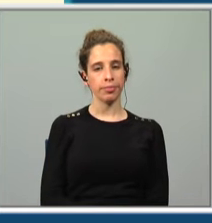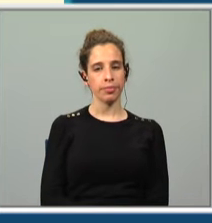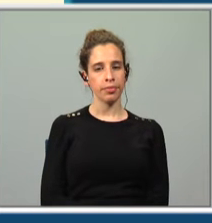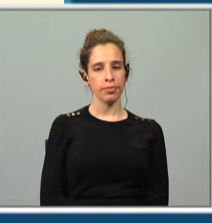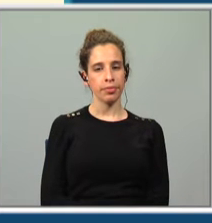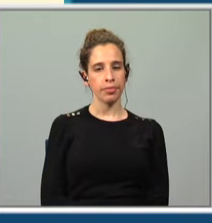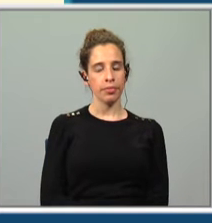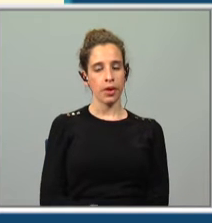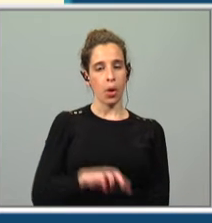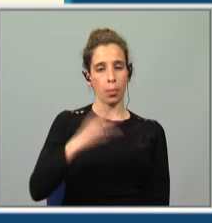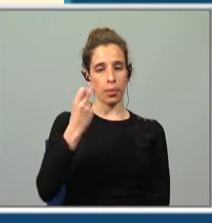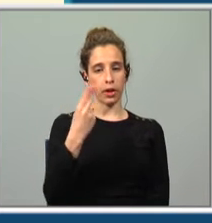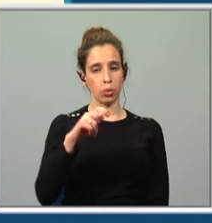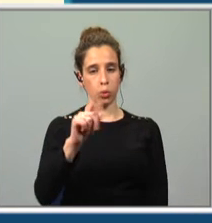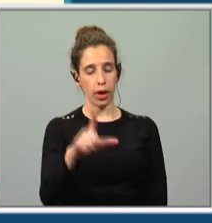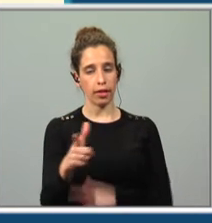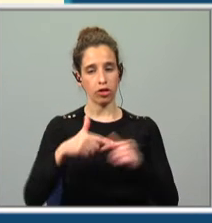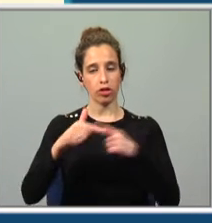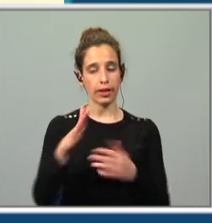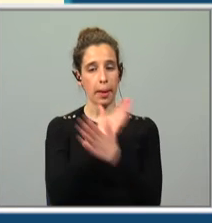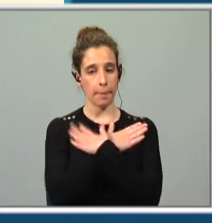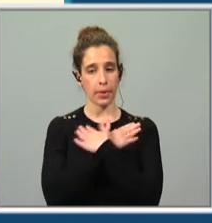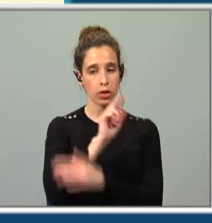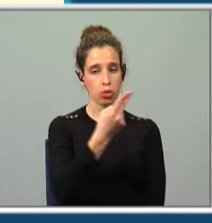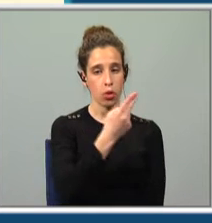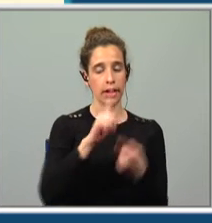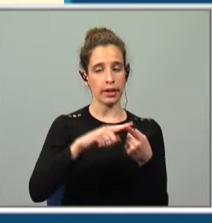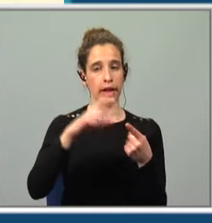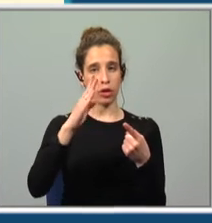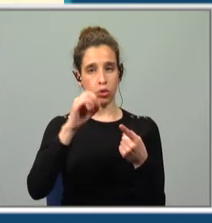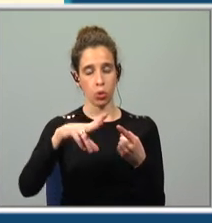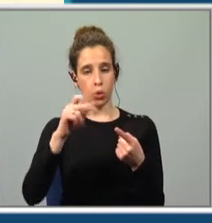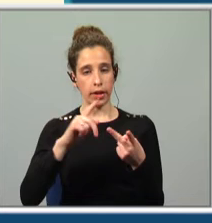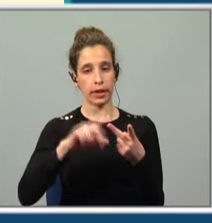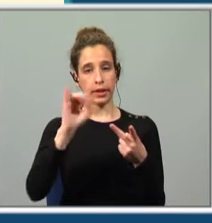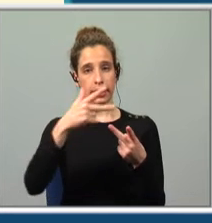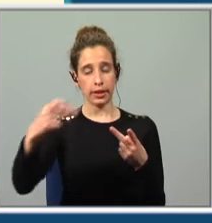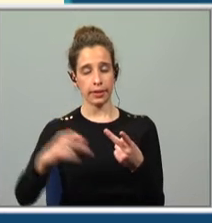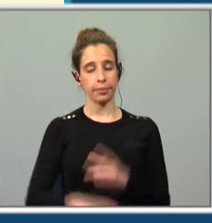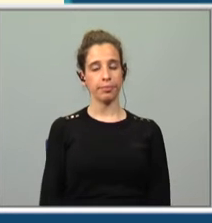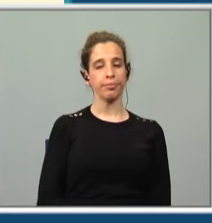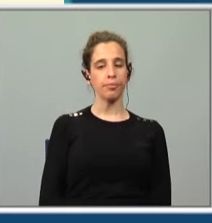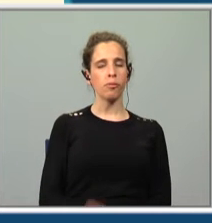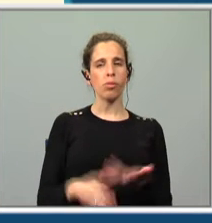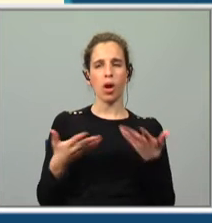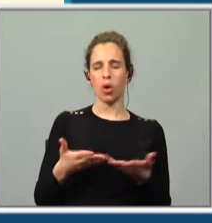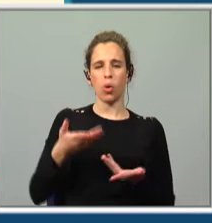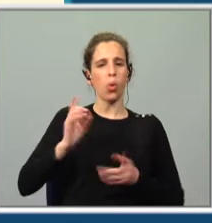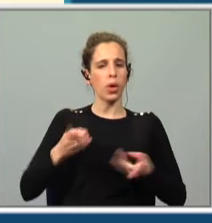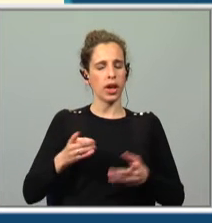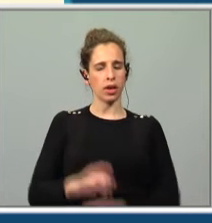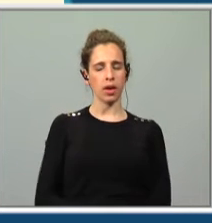o Manoel estrelinha e as suas amigas a Joana irrita E agora o que qual seria a Manoel Estrelinha 和他的朋友們喬安娜激怒了，現在會是什麼